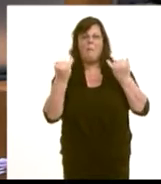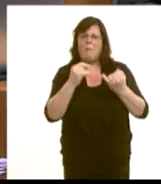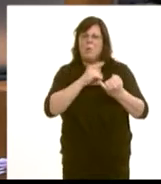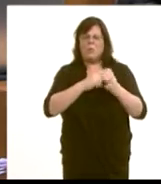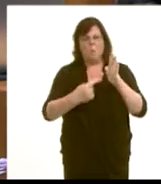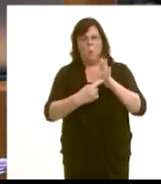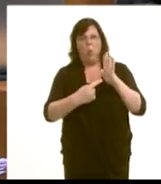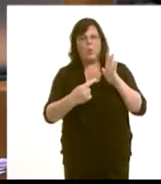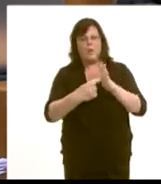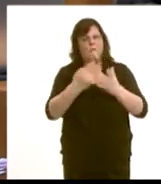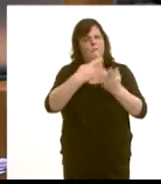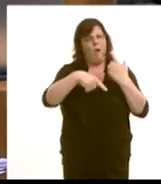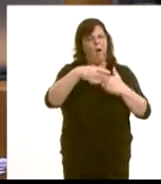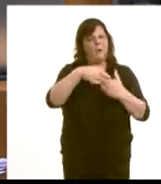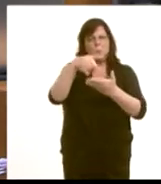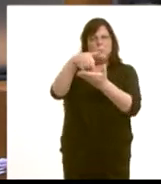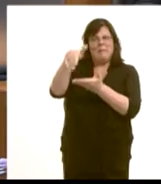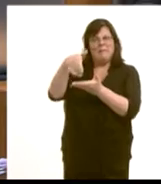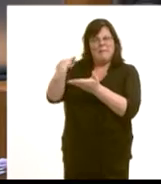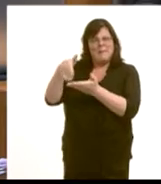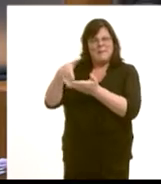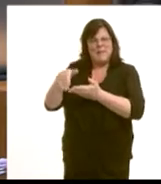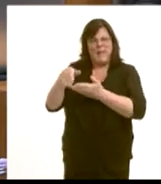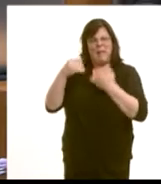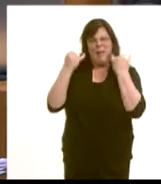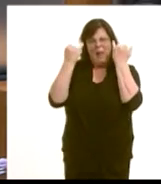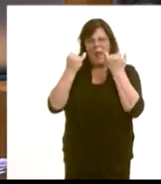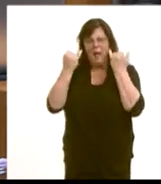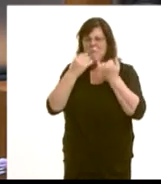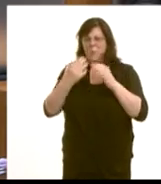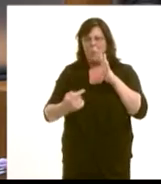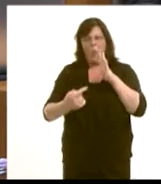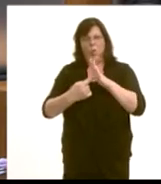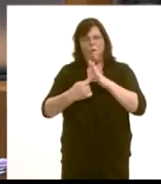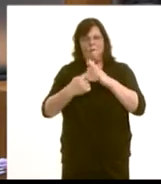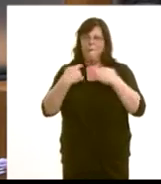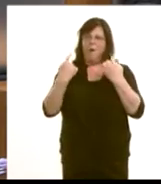ein bod niín gallu gwerthu ar draws y byd ywír ffaith ein bod niín gallu rhoi gwarant